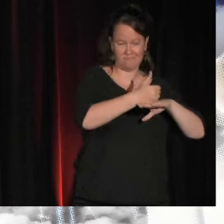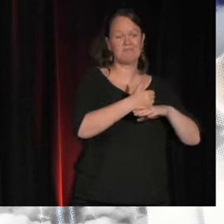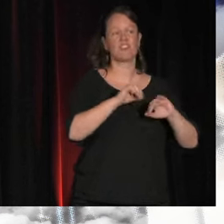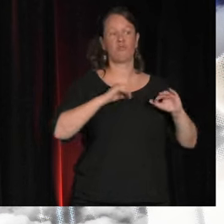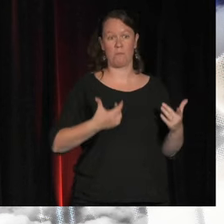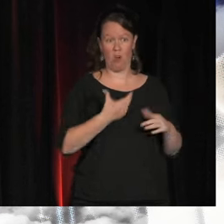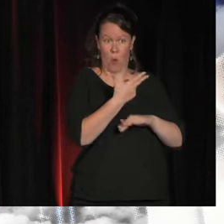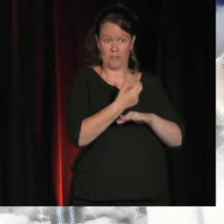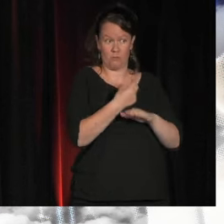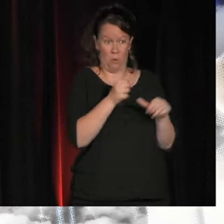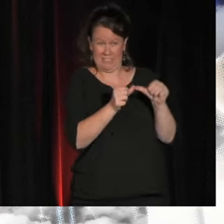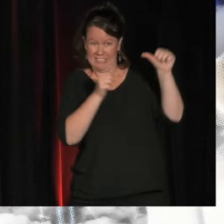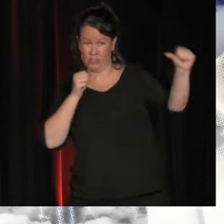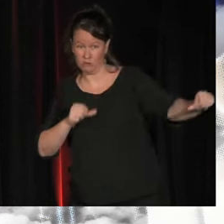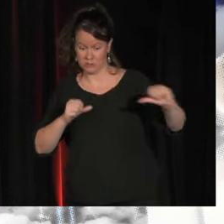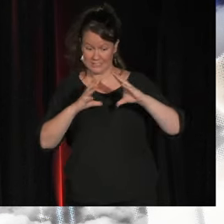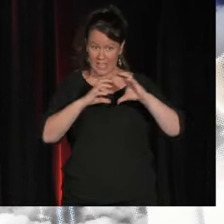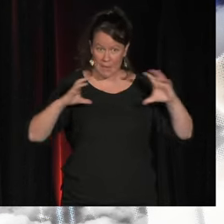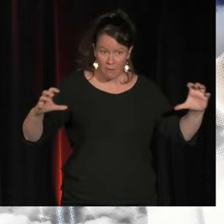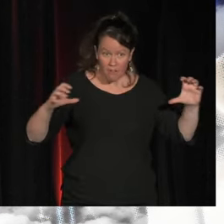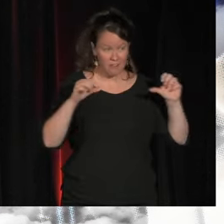Donc ça a été vraiment, apparemment, toute une aventure avec les décalages horaires, etc.